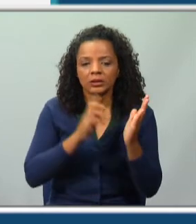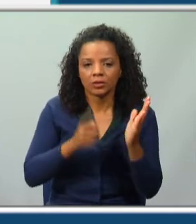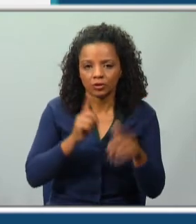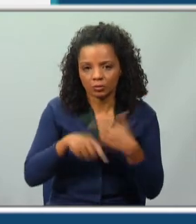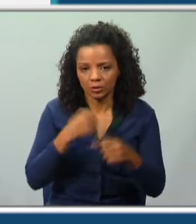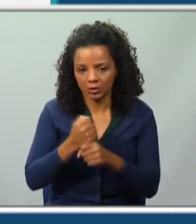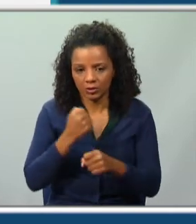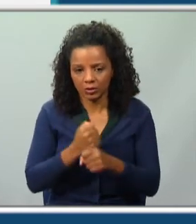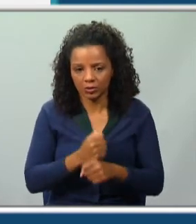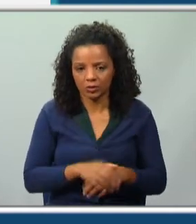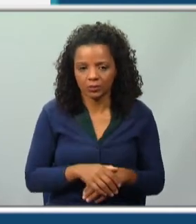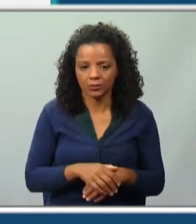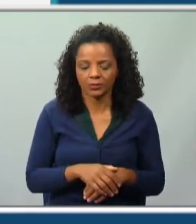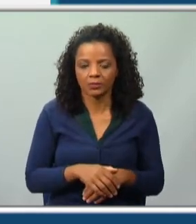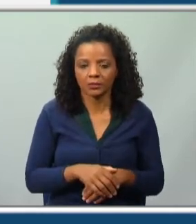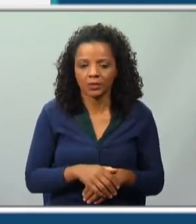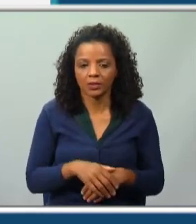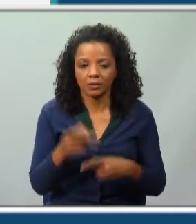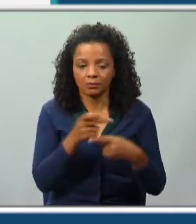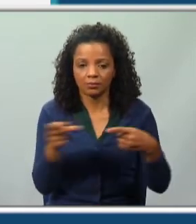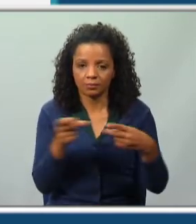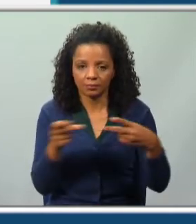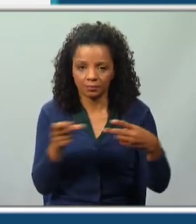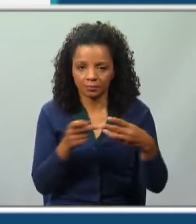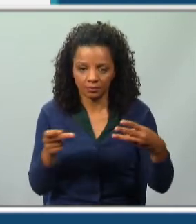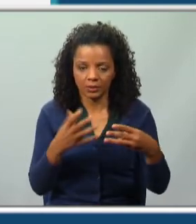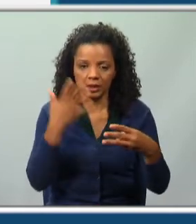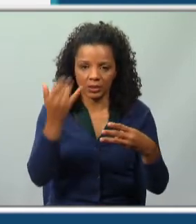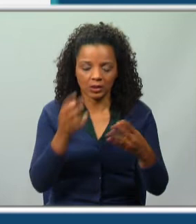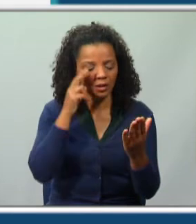exercício ler as definições apresentadas que vou apresentar os a seguir e 練習閱讀給出的定義我將介紹以下內容和